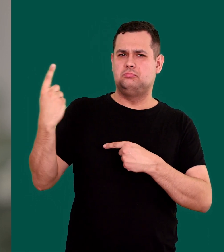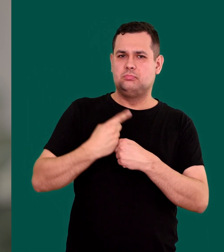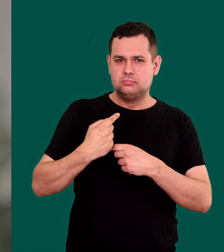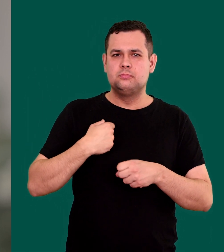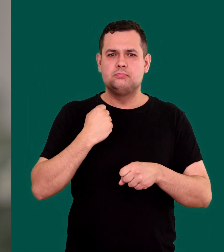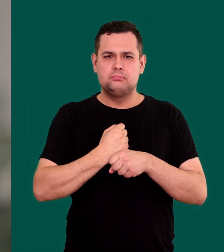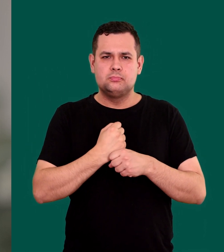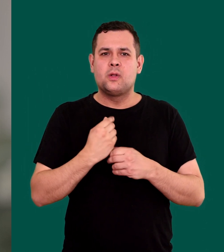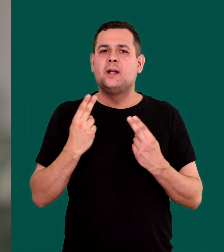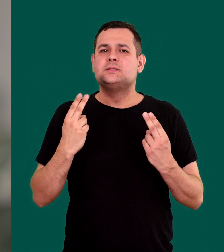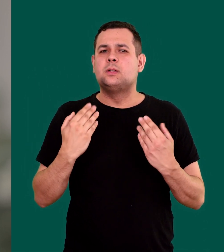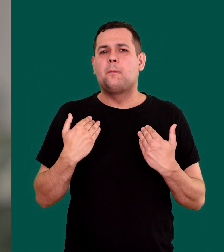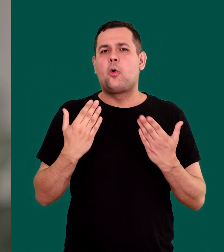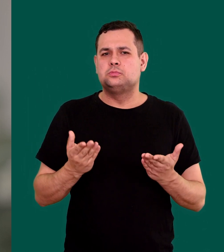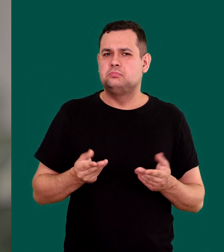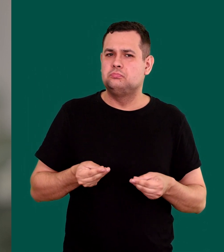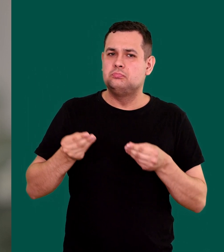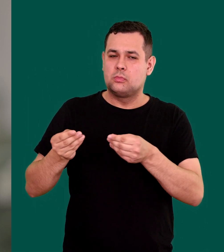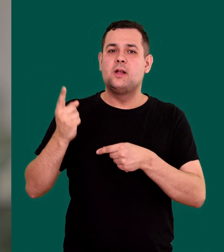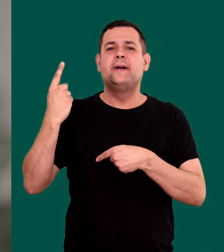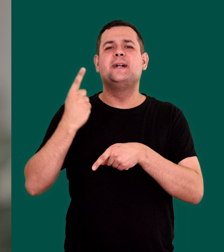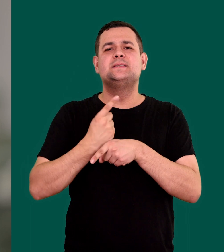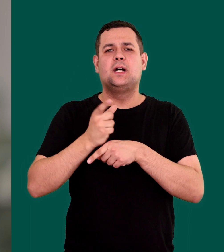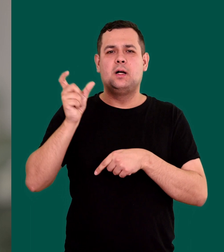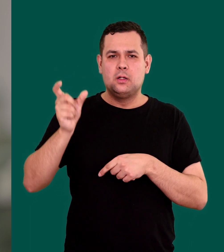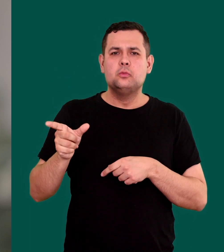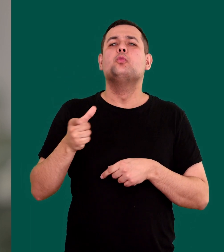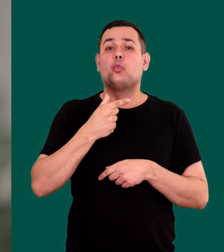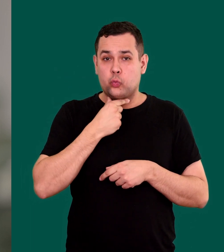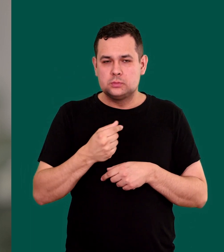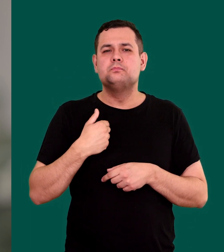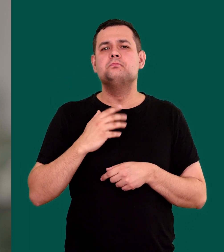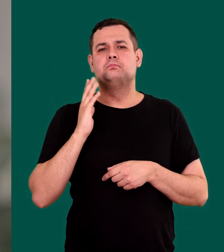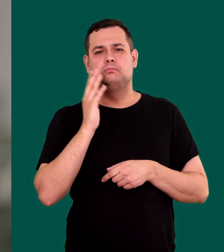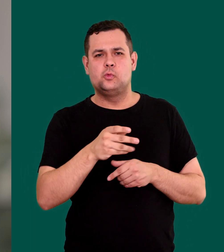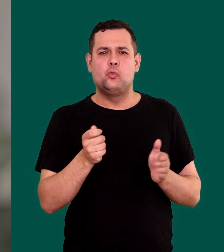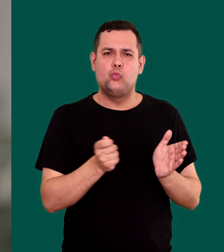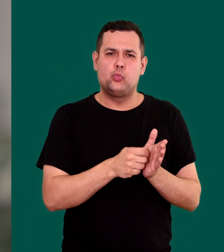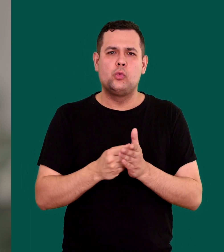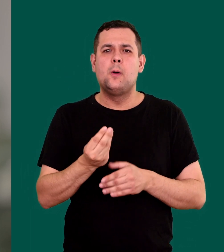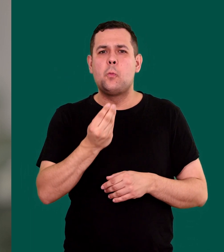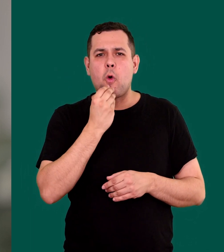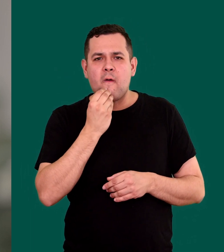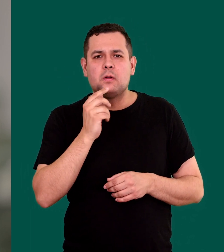Keď príde objednávka, vypracujem cenovú ponuku. Ak s ňou klient súhlasí, idem nakúpiť potraviny.